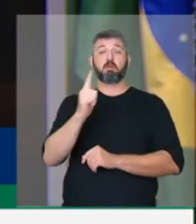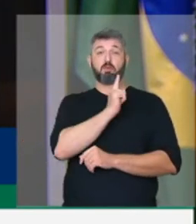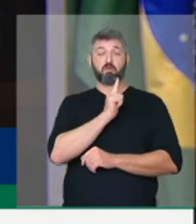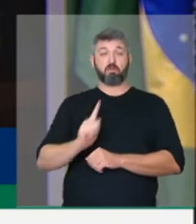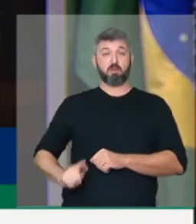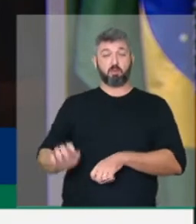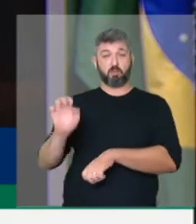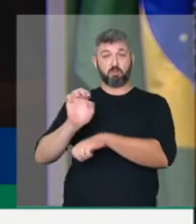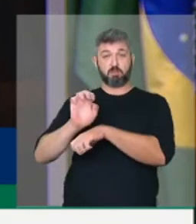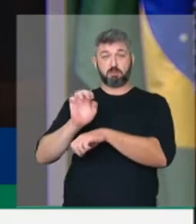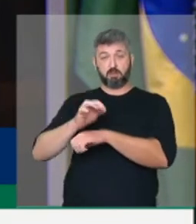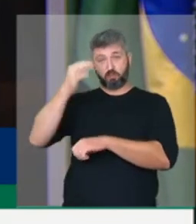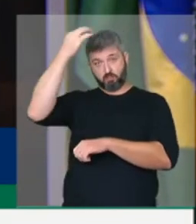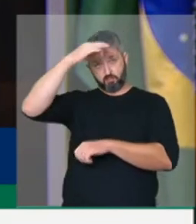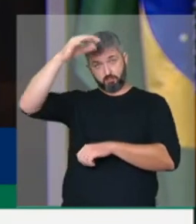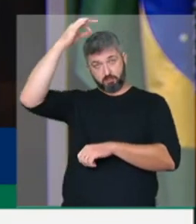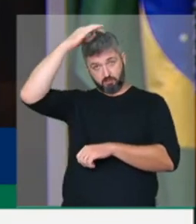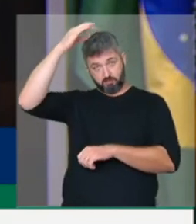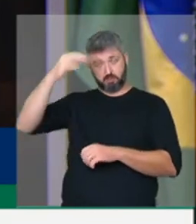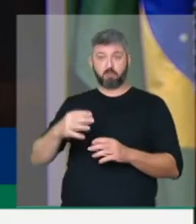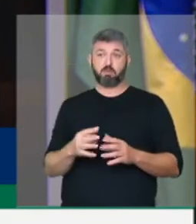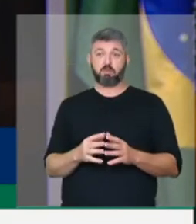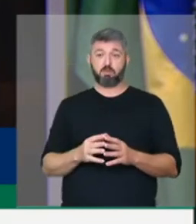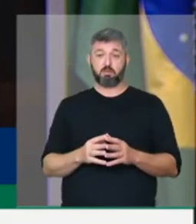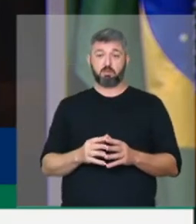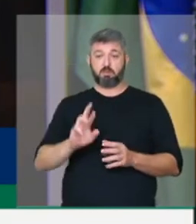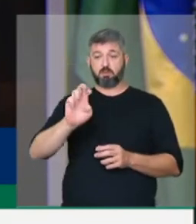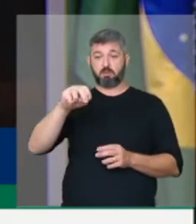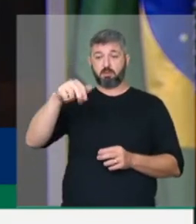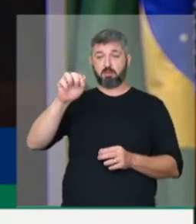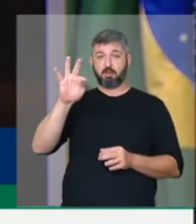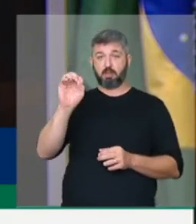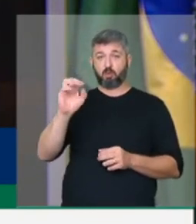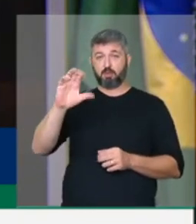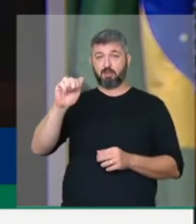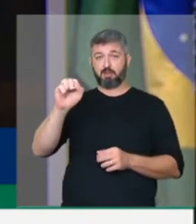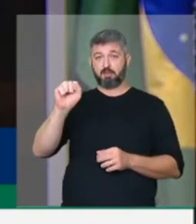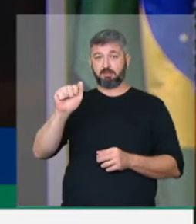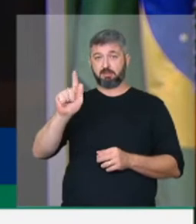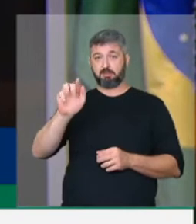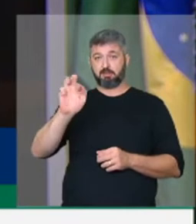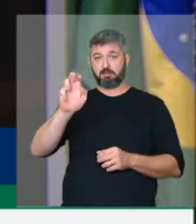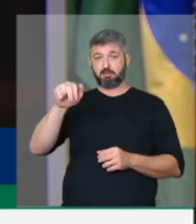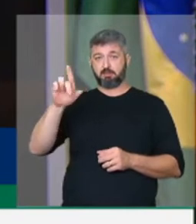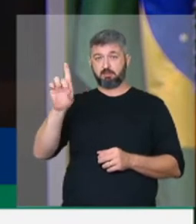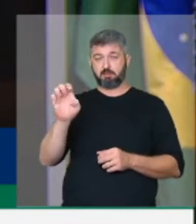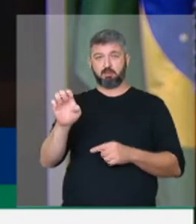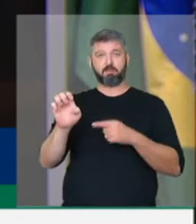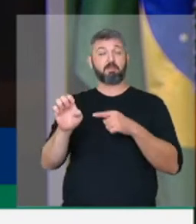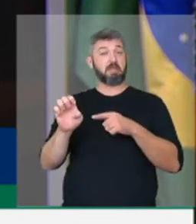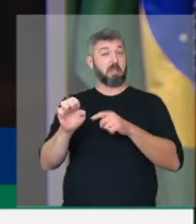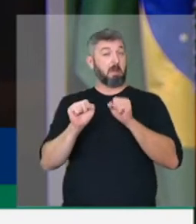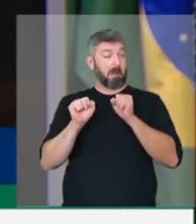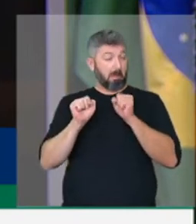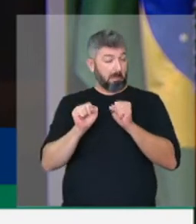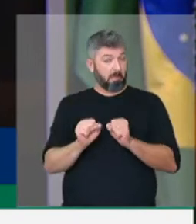DIRETAMENTE O GOVERNADOR DO ESTADO DO ESPÍRITO SANTO RENATO CASAGRANDE. O CASO PODE SER CONSIDERADO UM DOS MAIORES